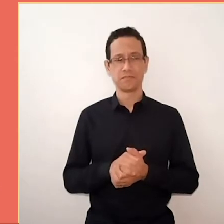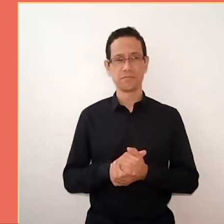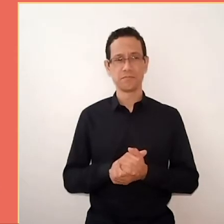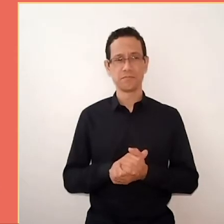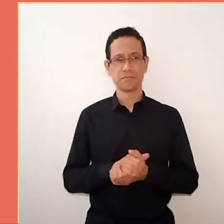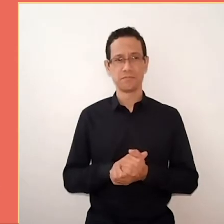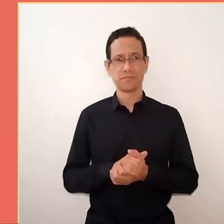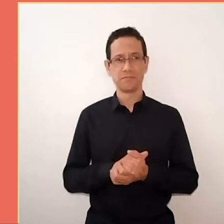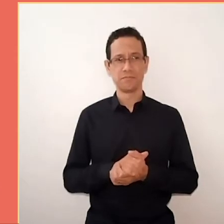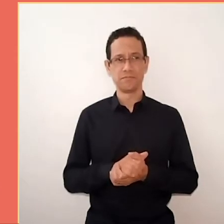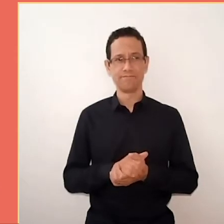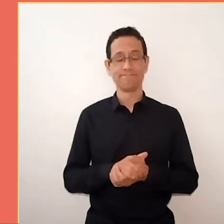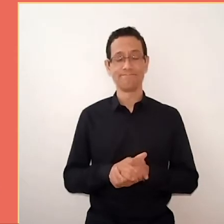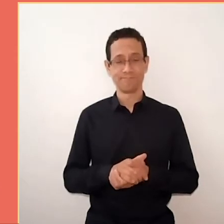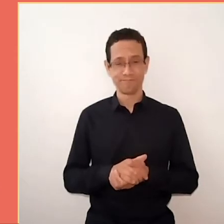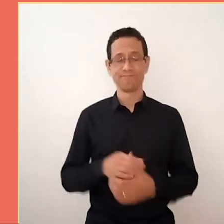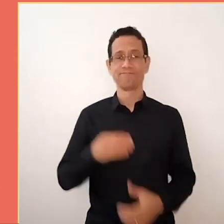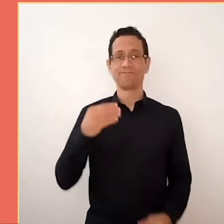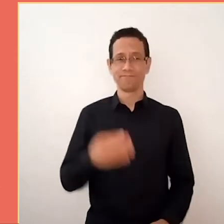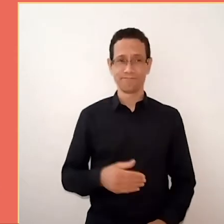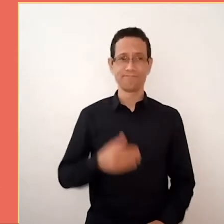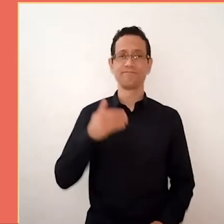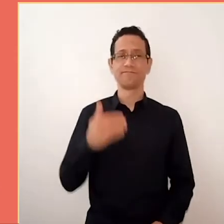E estamos cada vez, como disse Mônica,